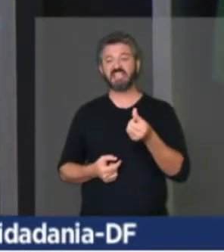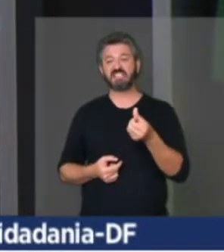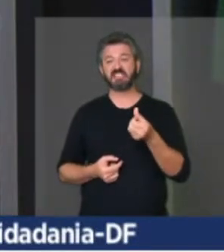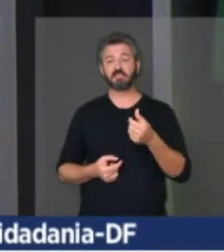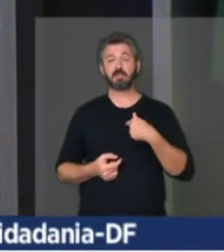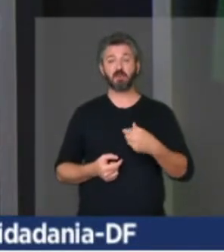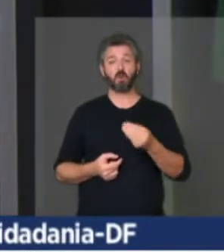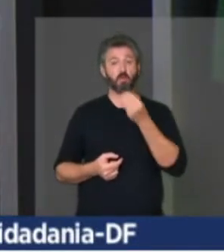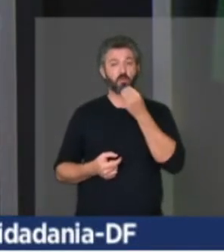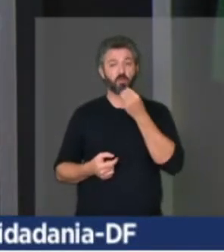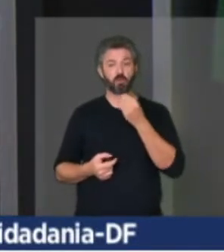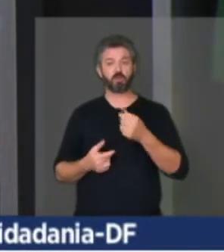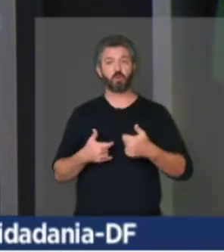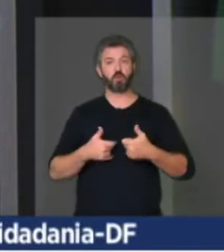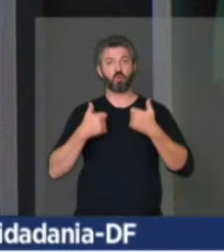GESTAÇÕES. ENTÃO, EU SEI EXATAMENTE O QUE É QUE É